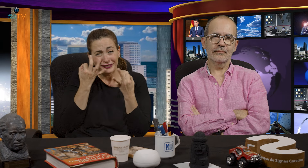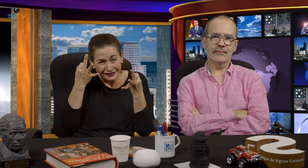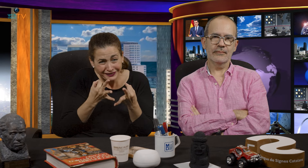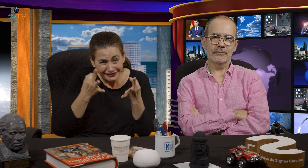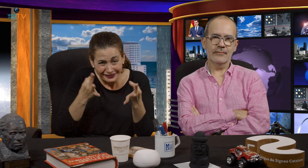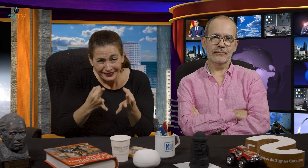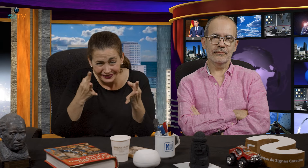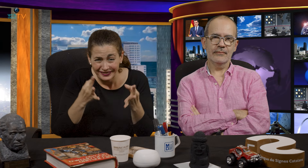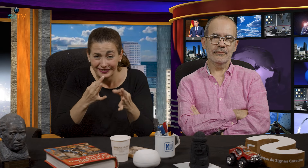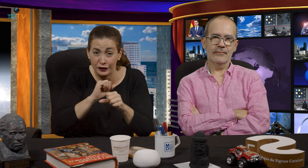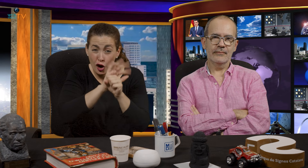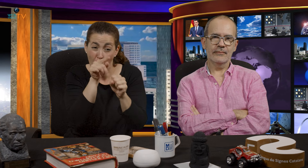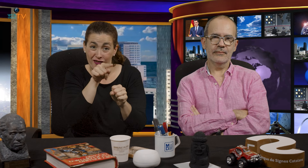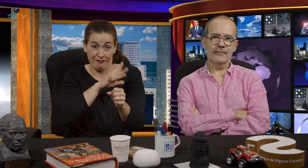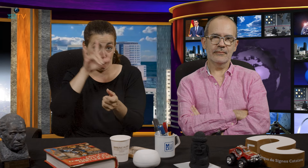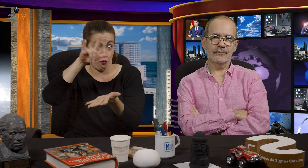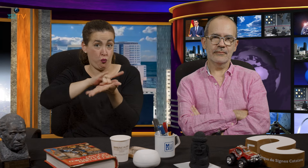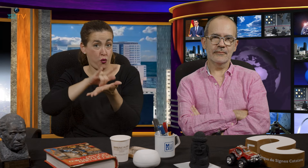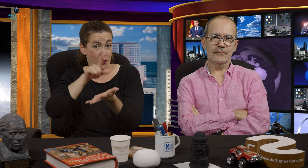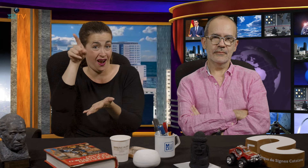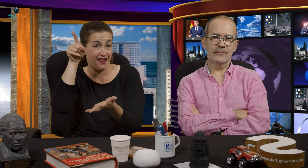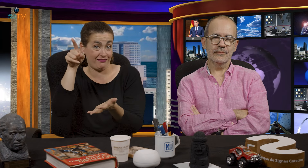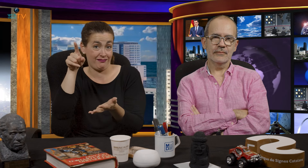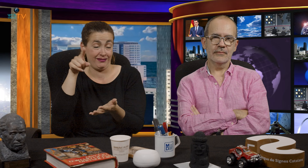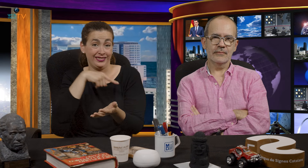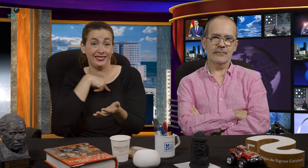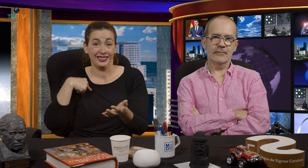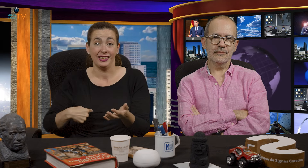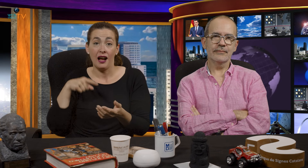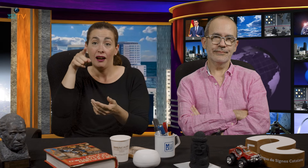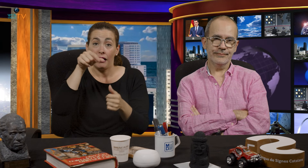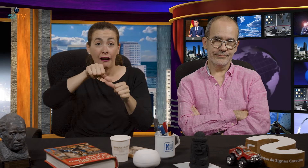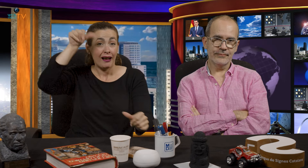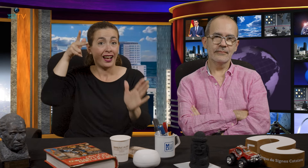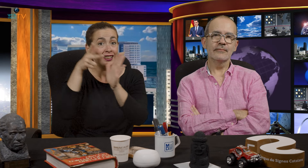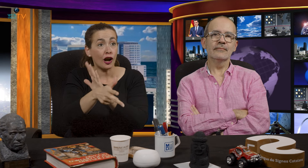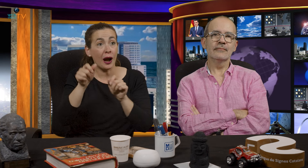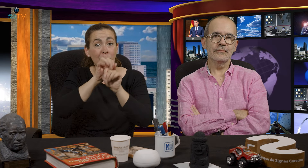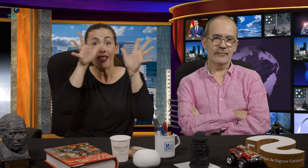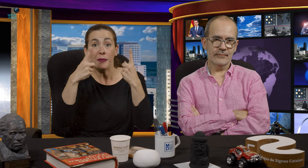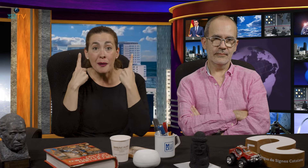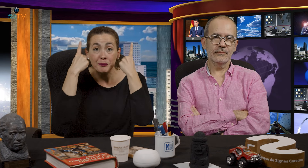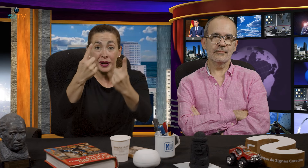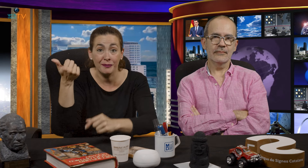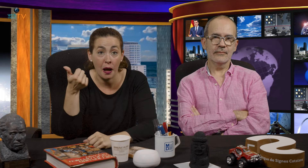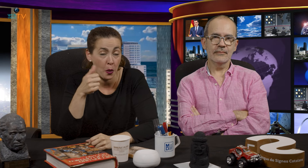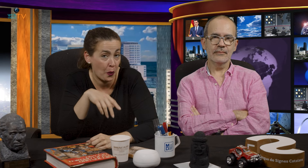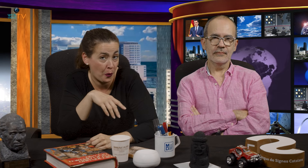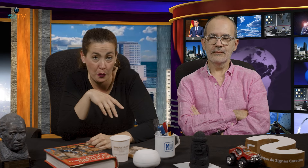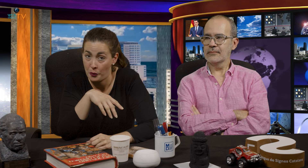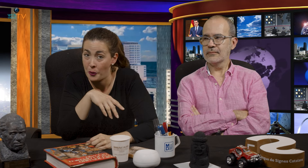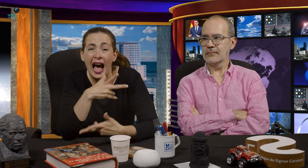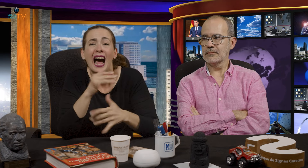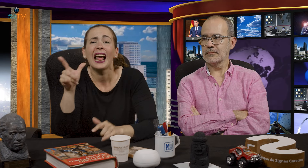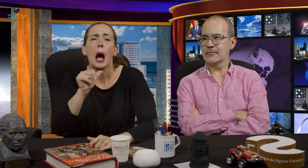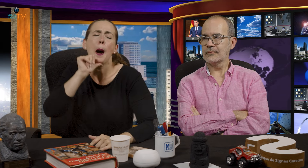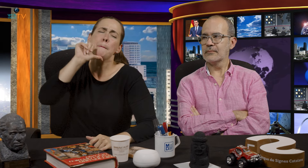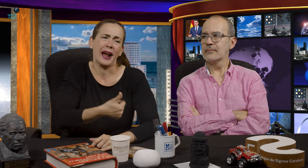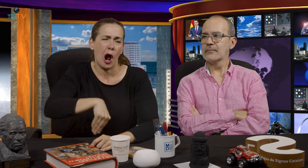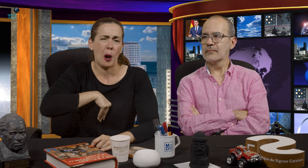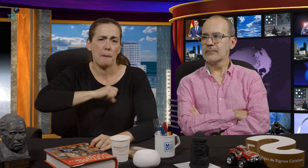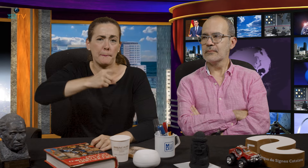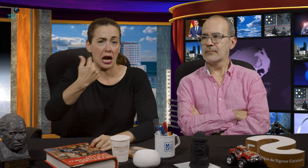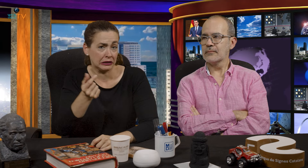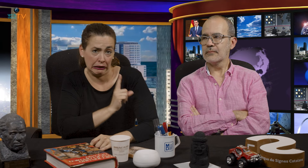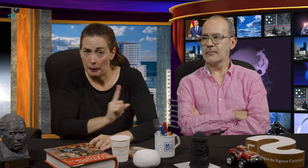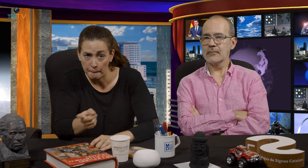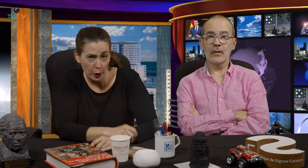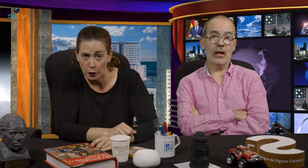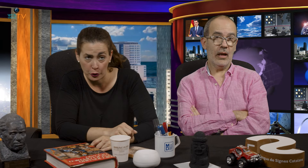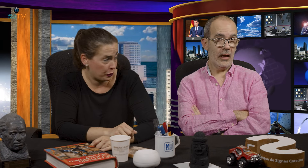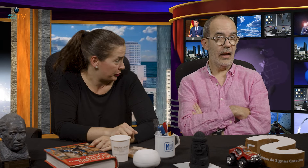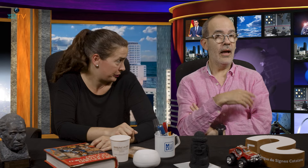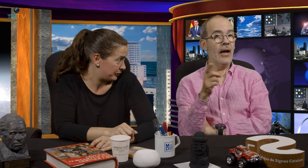Sin embargo, el coronavirus de Wuhan no es la primera pandemia de la historia, ni mucho menos la más letal…